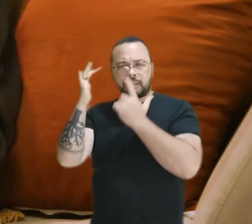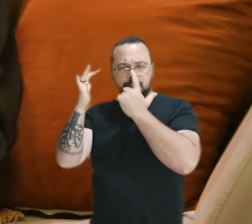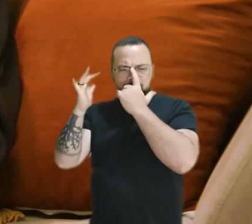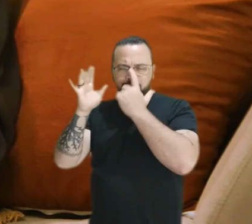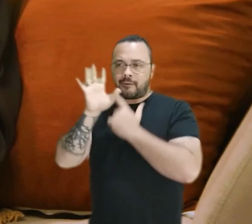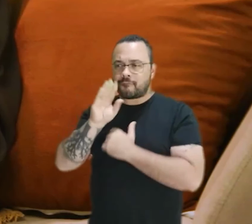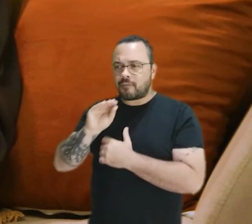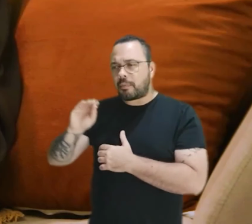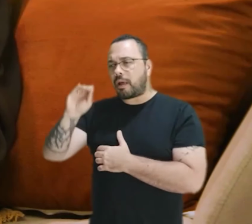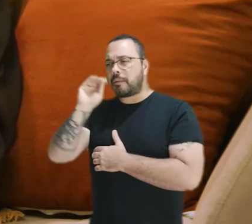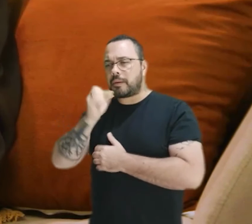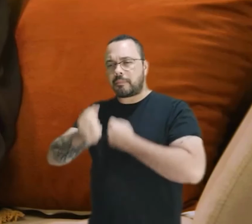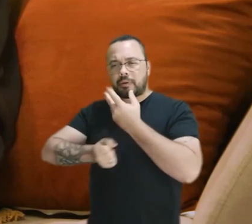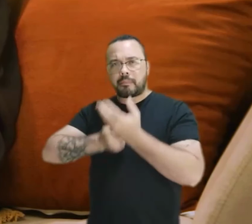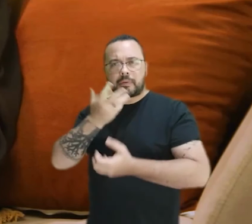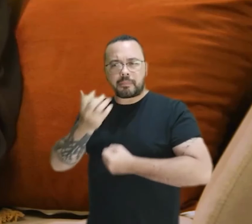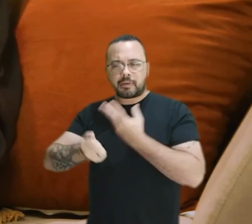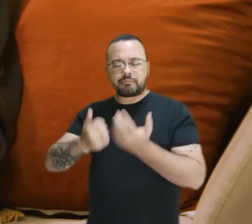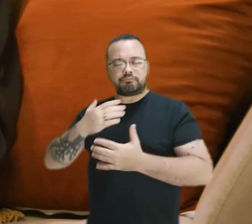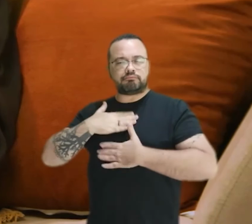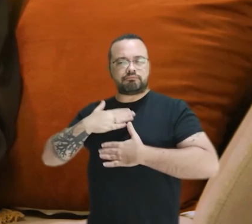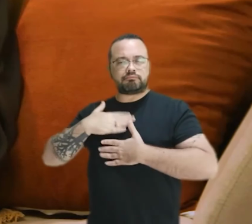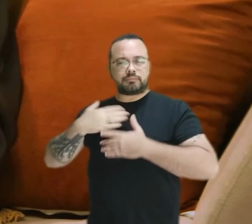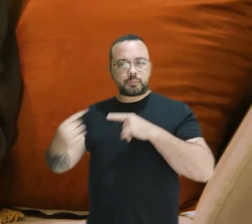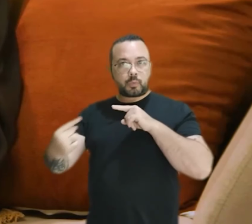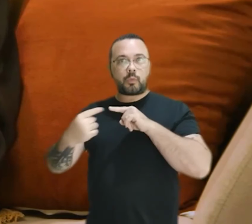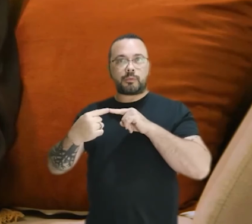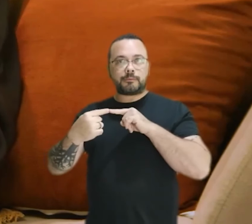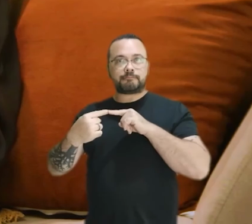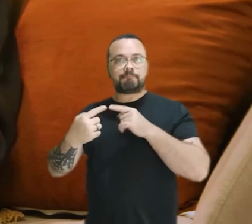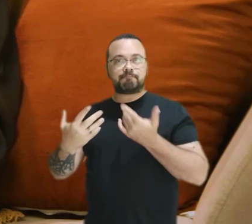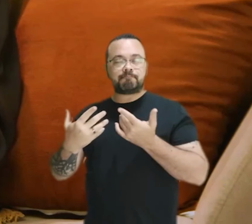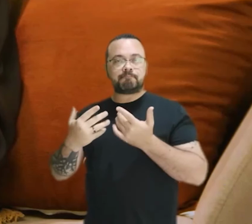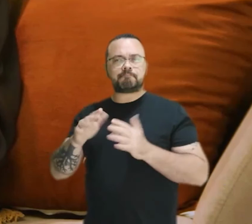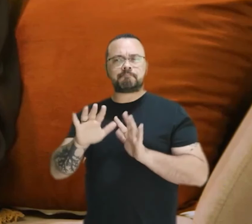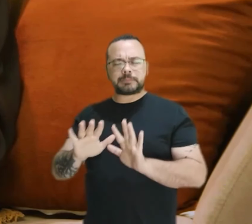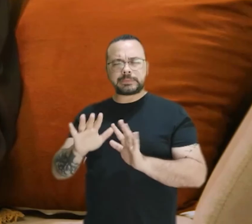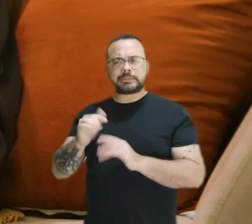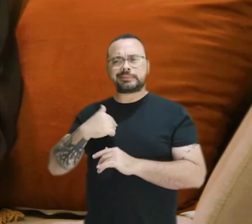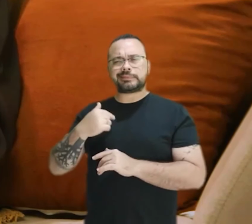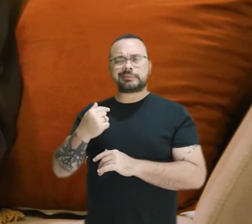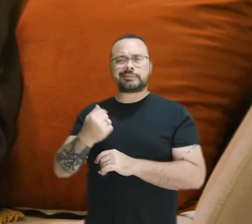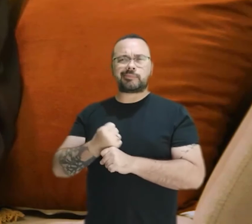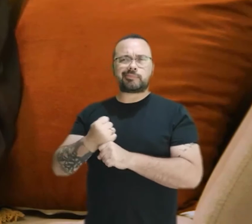tem ficado mais presente pra mim, mas eu, durante muito tempo, tive uma relação